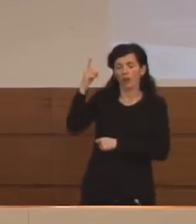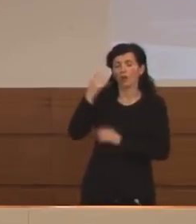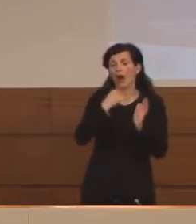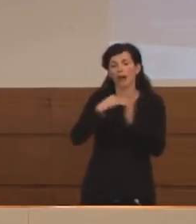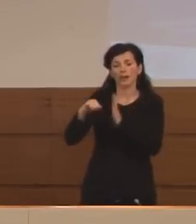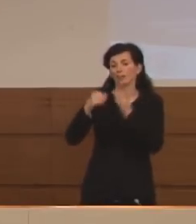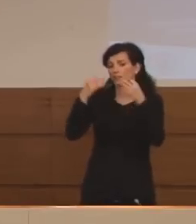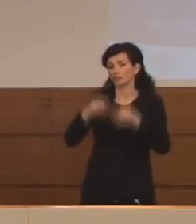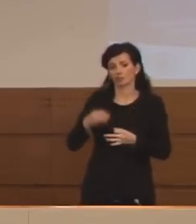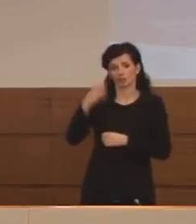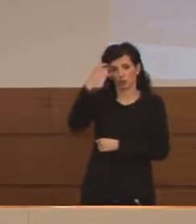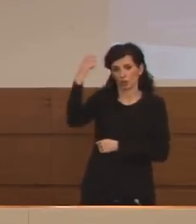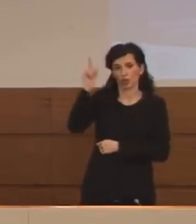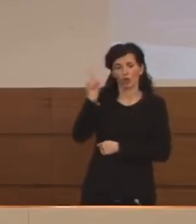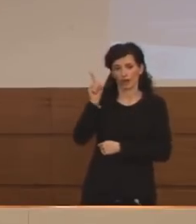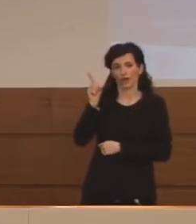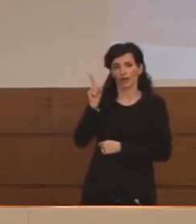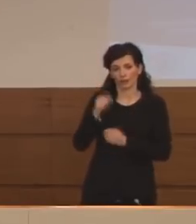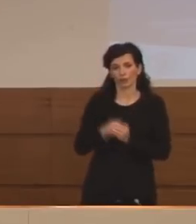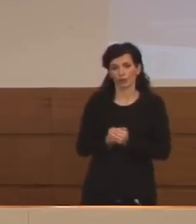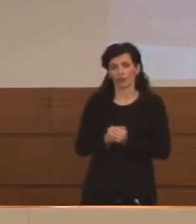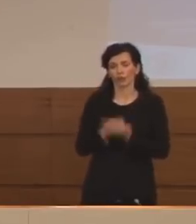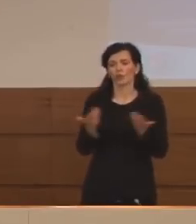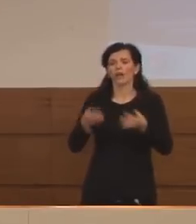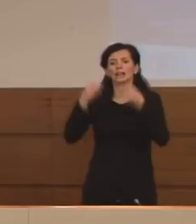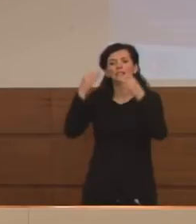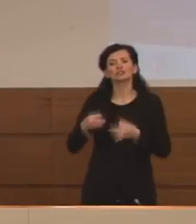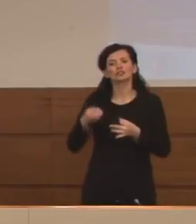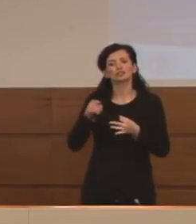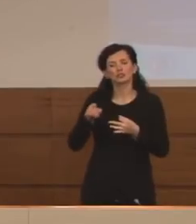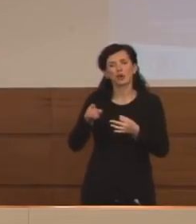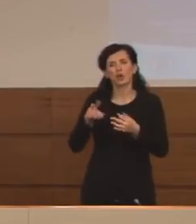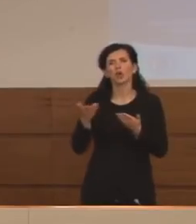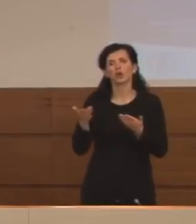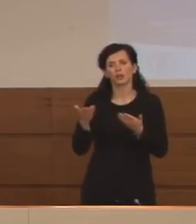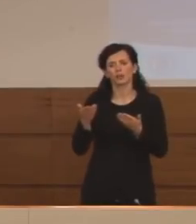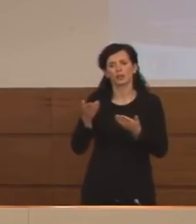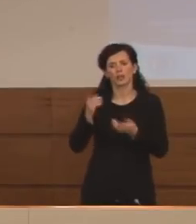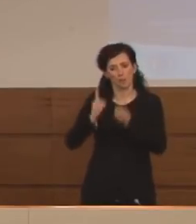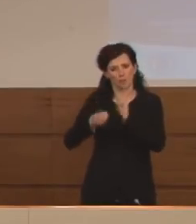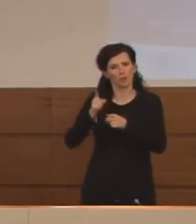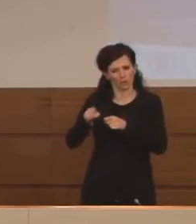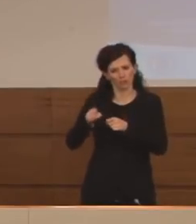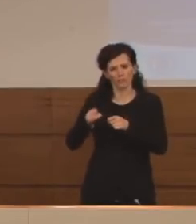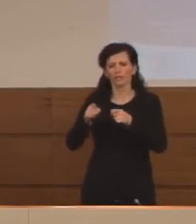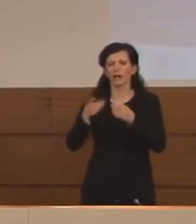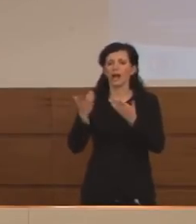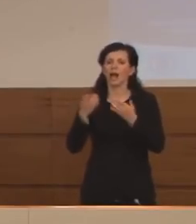Quindi le decisioni, anche se, per quanto possibile, basate su quelli che sono i pareri dei tecnici